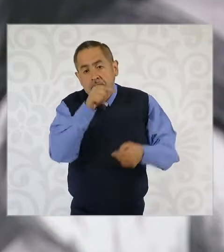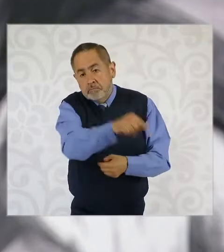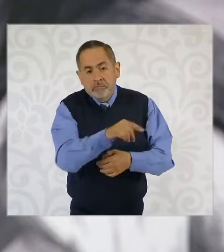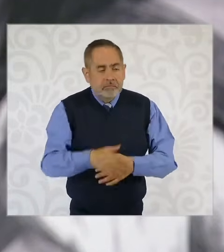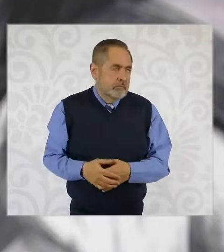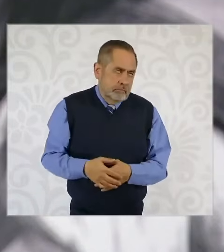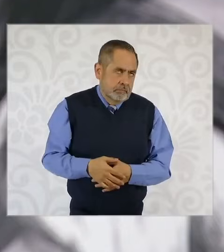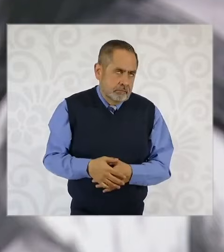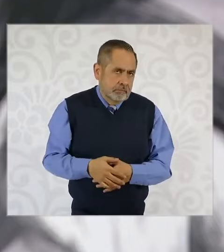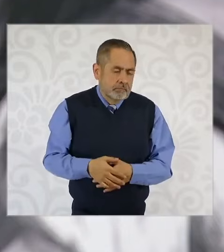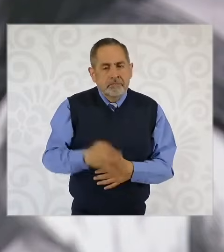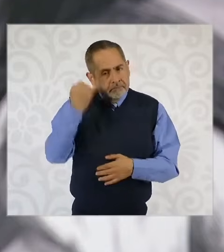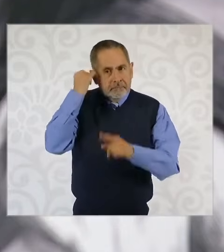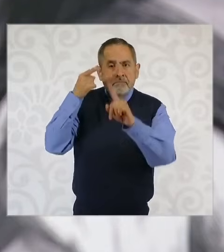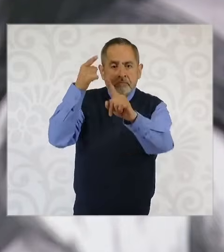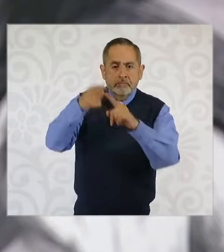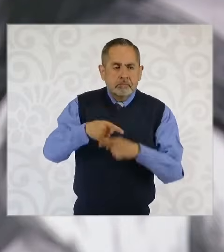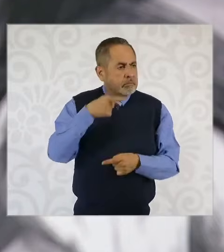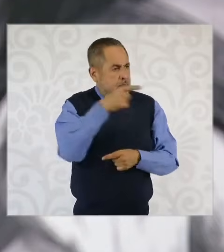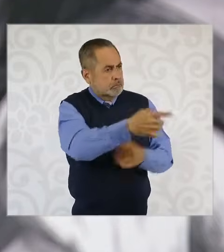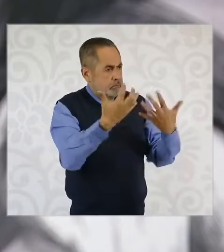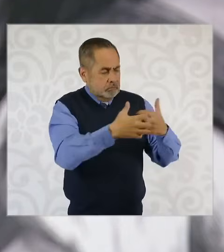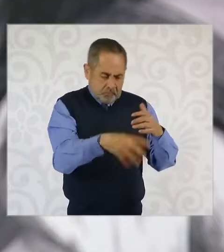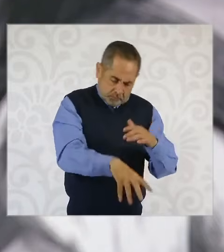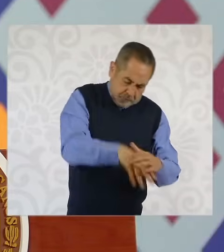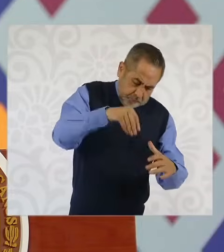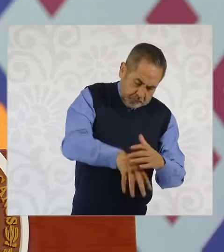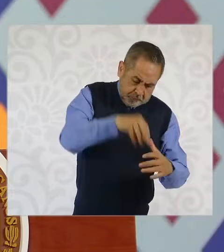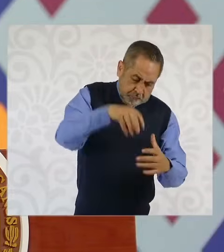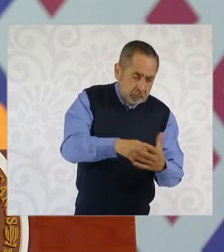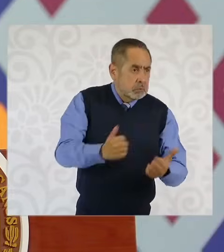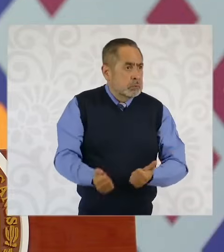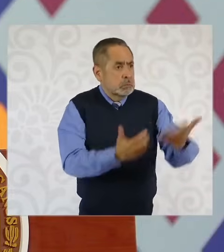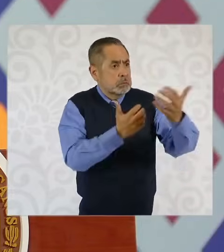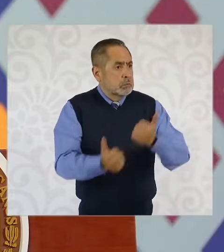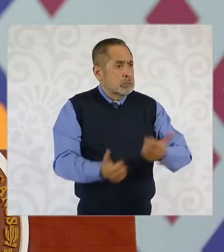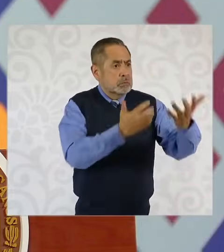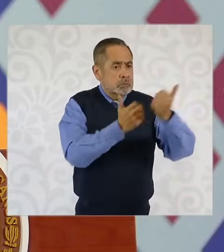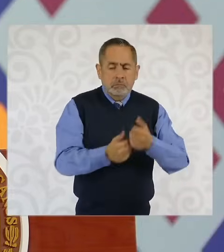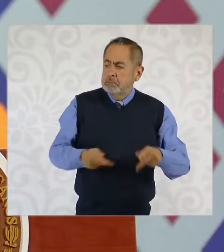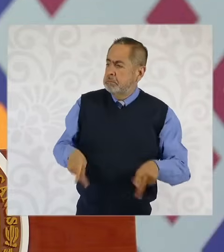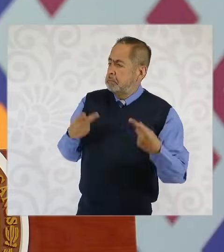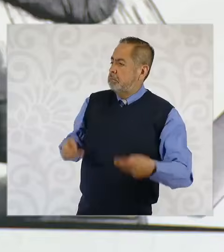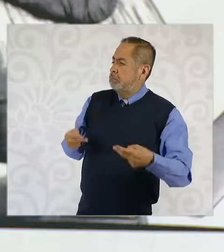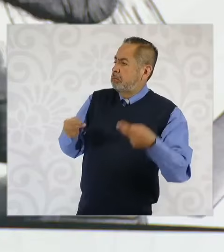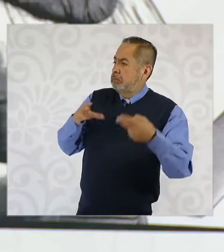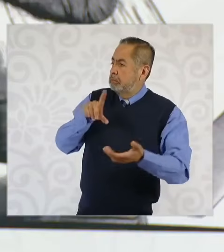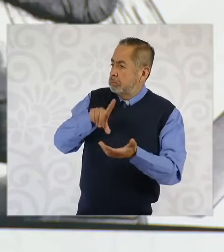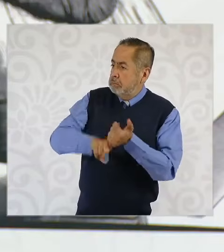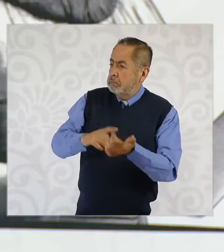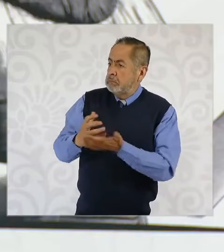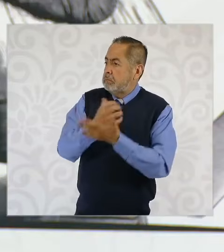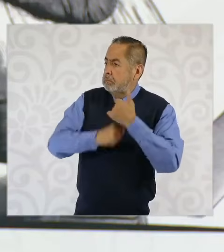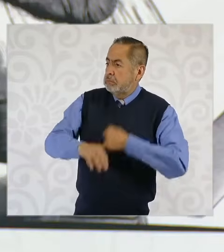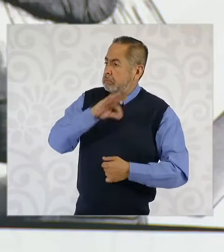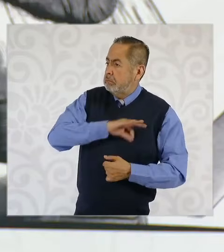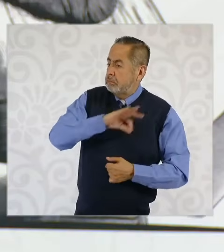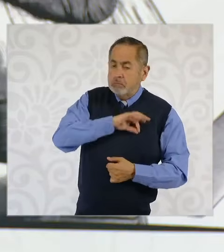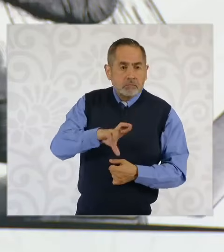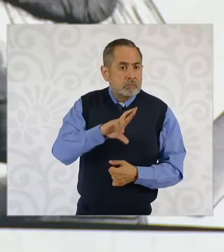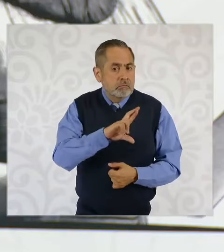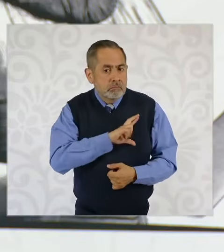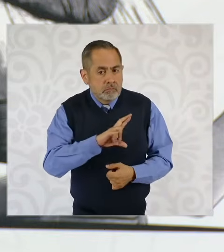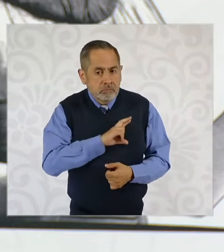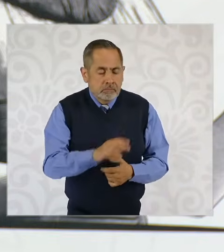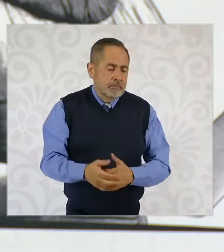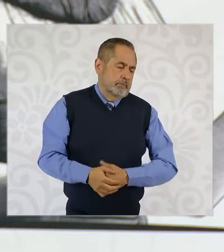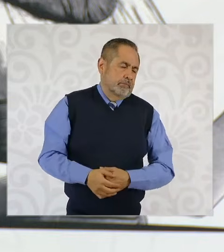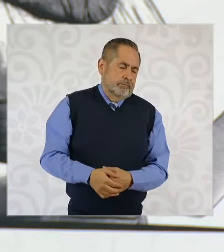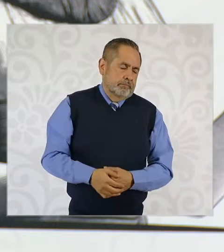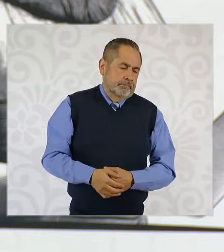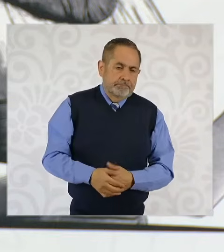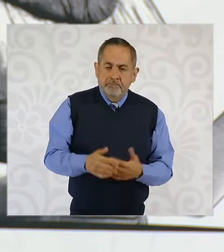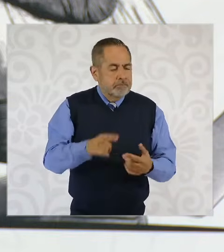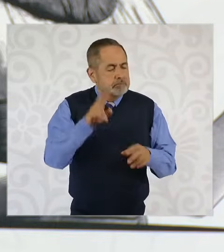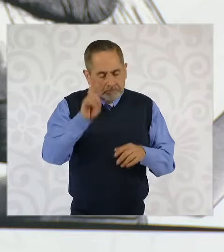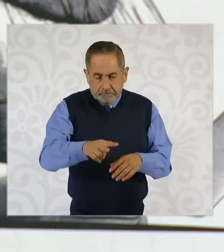que los privados explotaran el petróleo exploraran y explotaran cuántos lugares Han explotado Solo